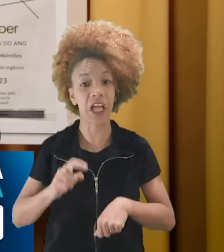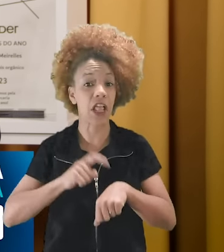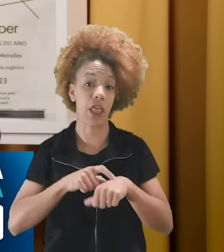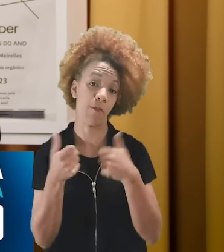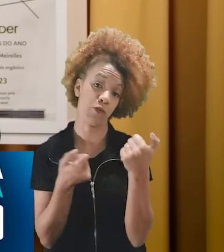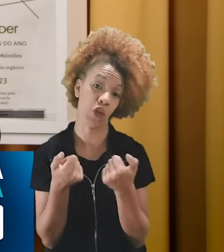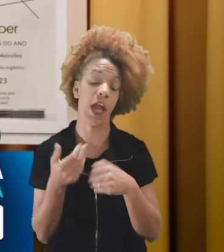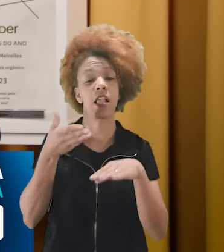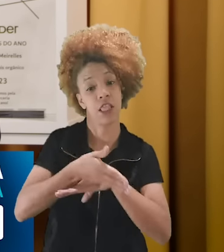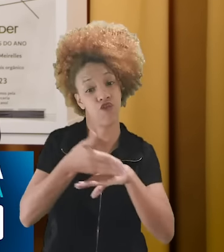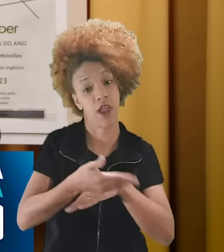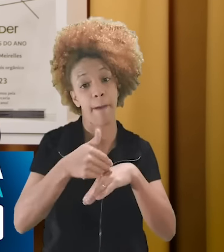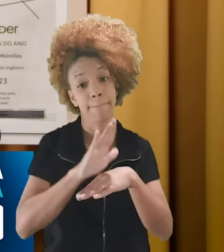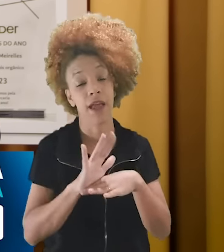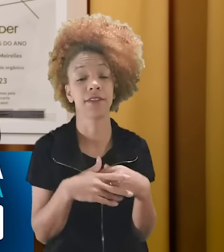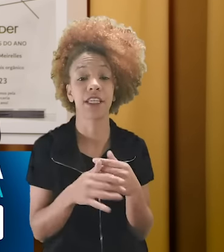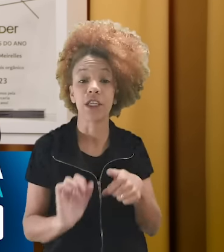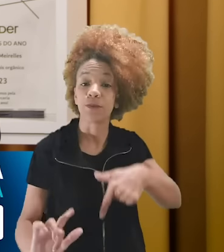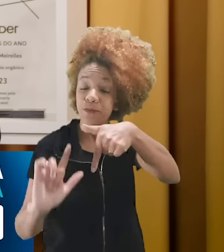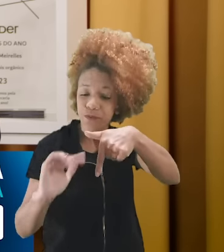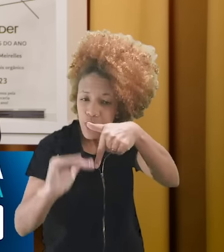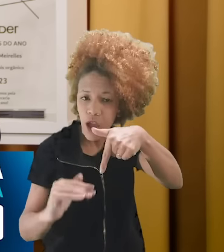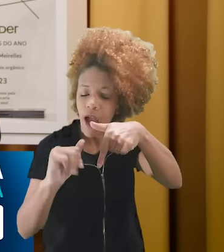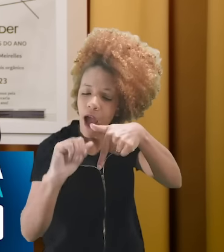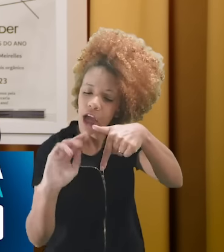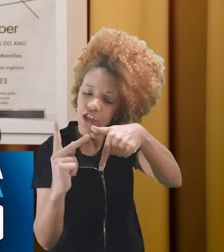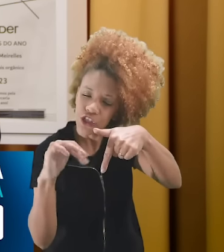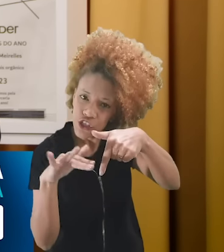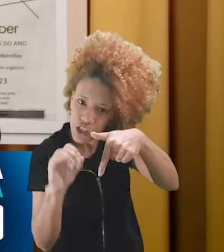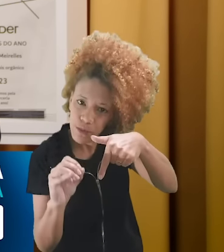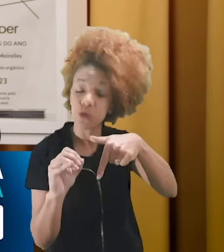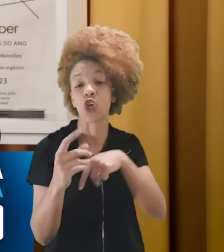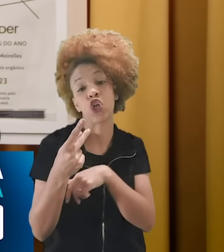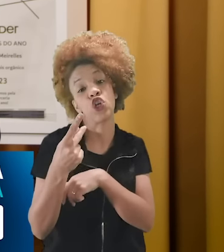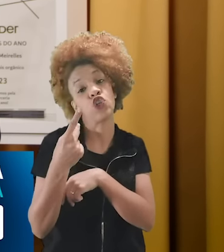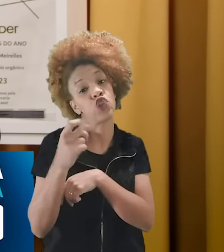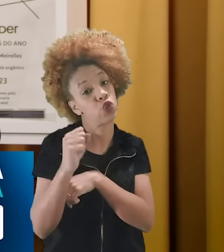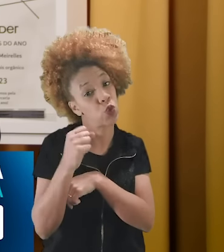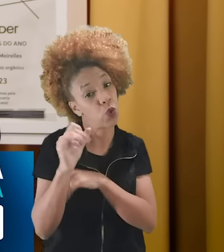para você jogar você se dedicar mais e eu tô dando um cupom de desconto que é o achismos que é 18%